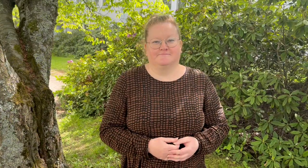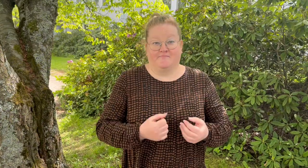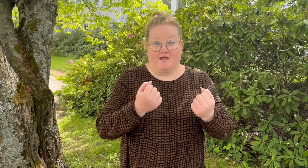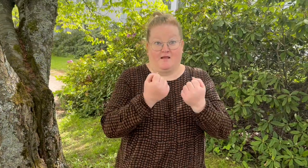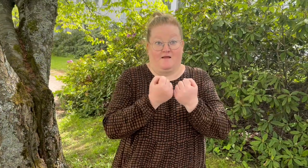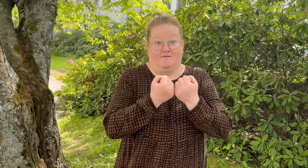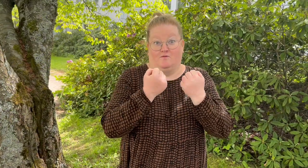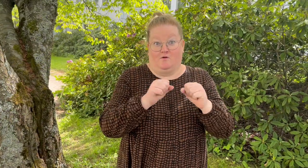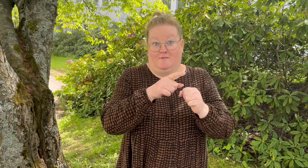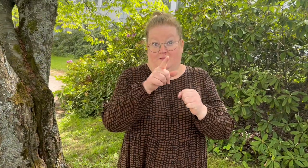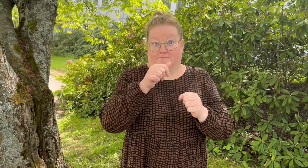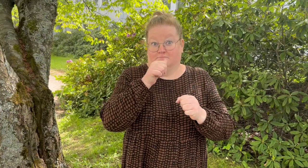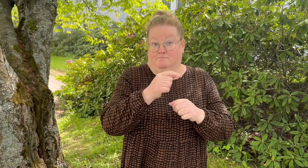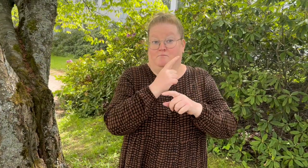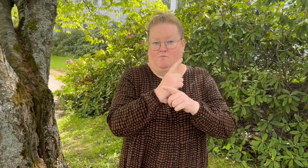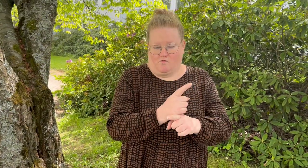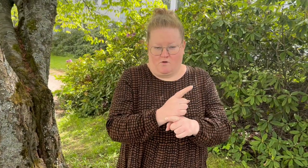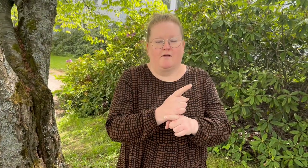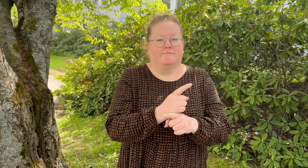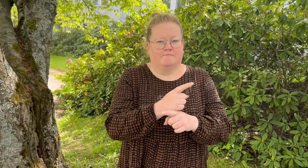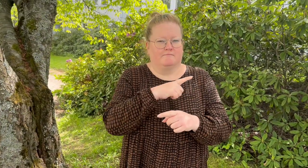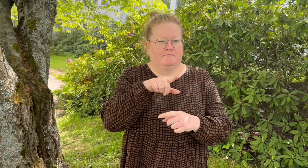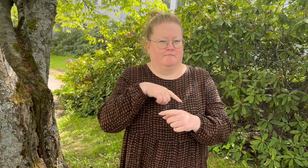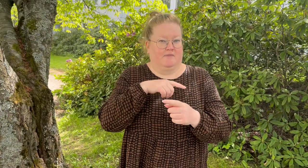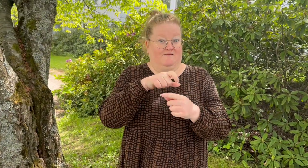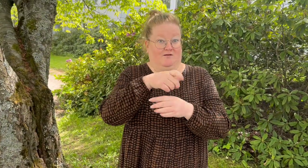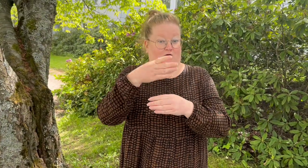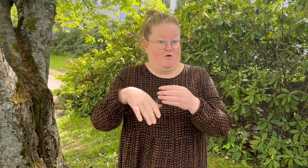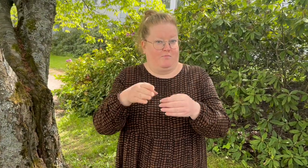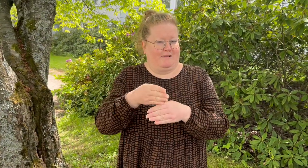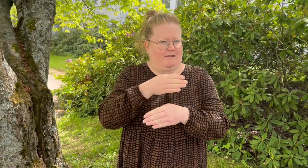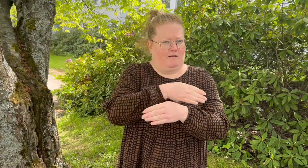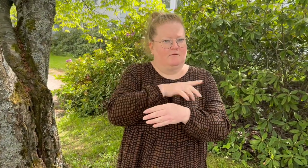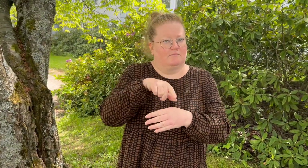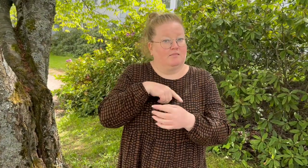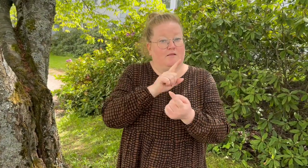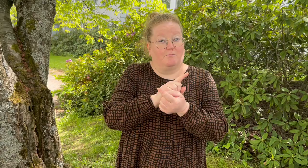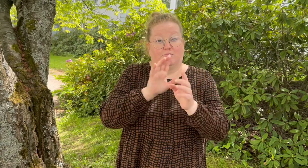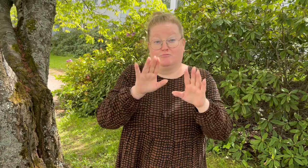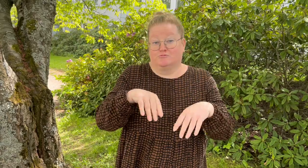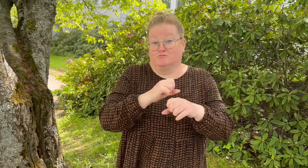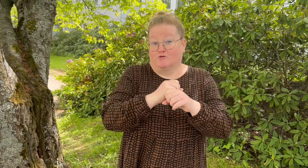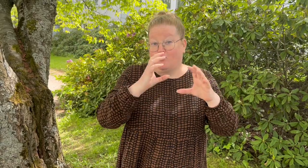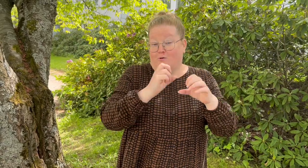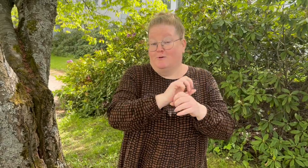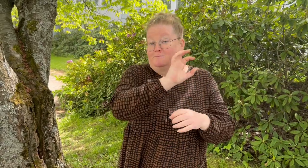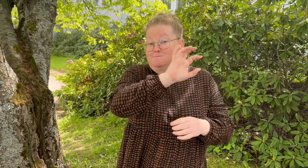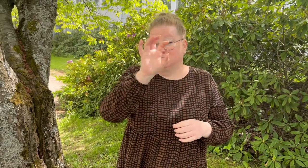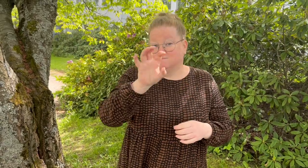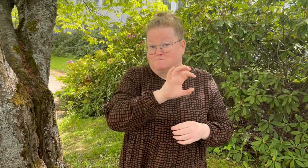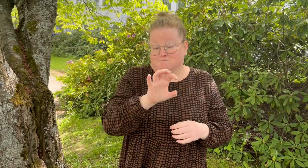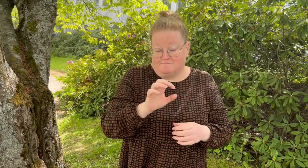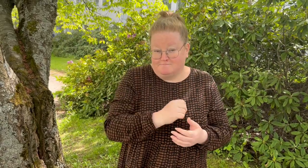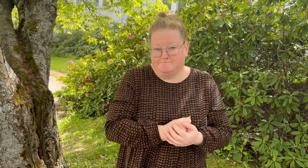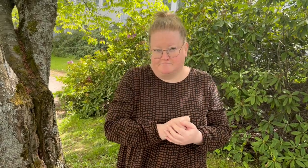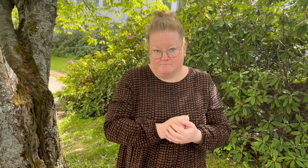Kaveritoimintaan ilmoittautuneet aloittavat jo aiemmin parilla Zoom-tapaamisella.